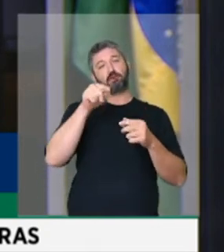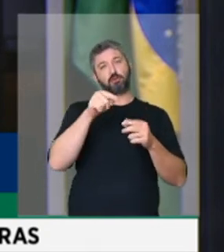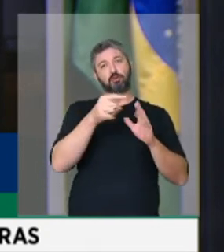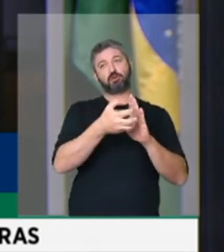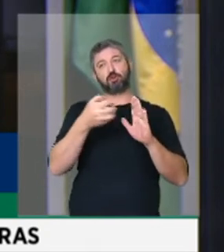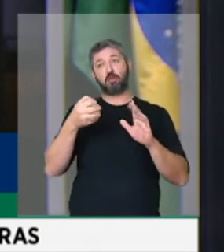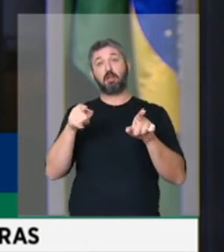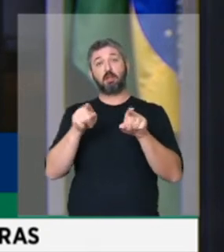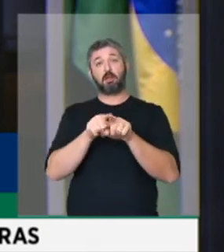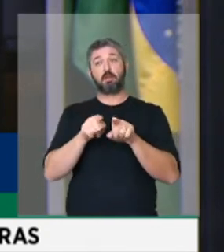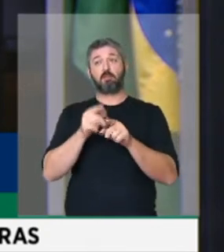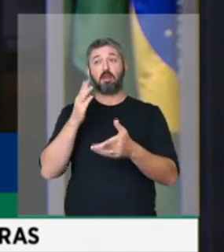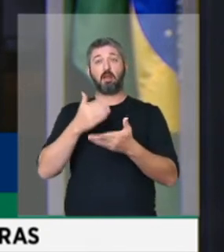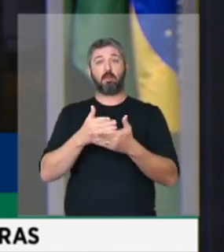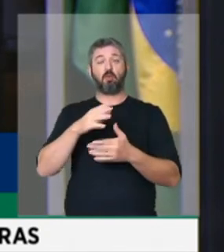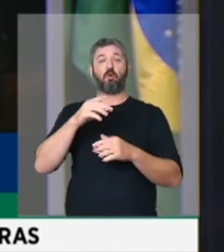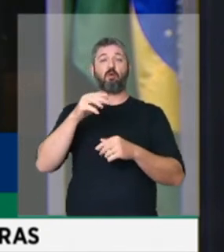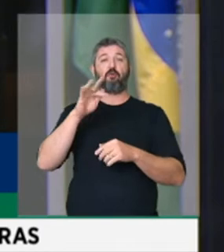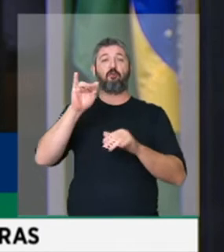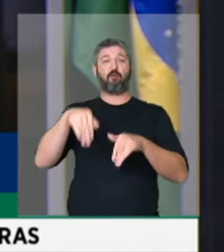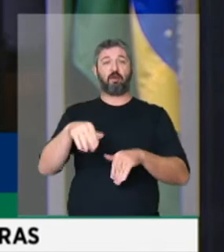REGIME DE COTAS. ESSAS DUAS AÇÕES ESTÃO ALINHADAS COM